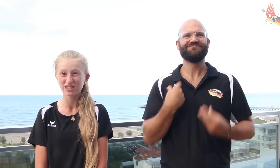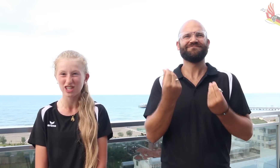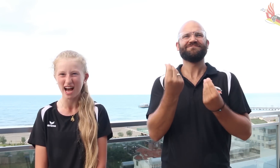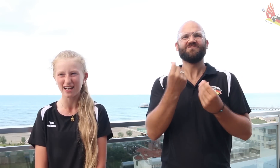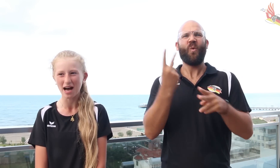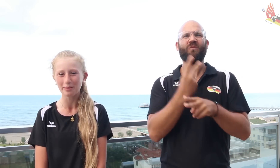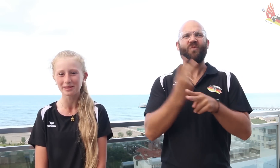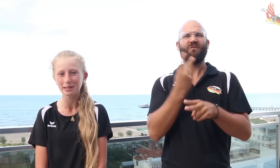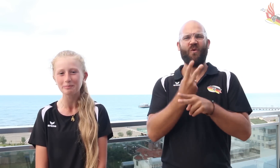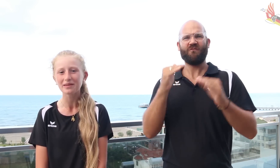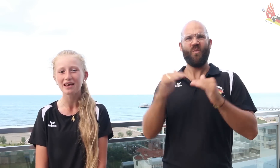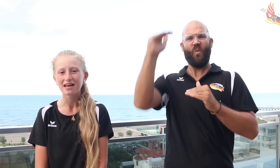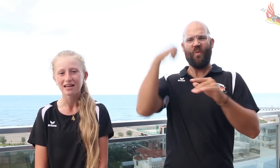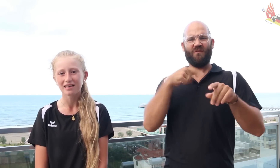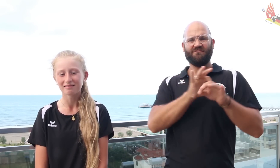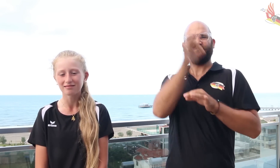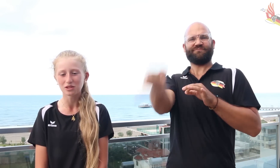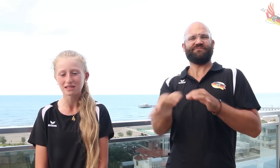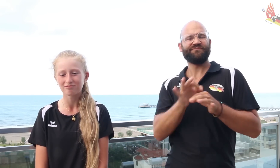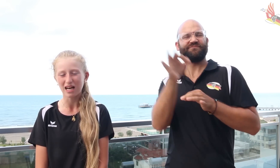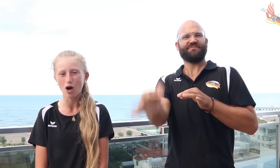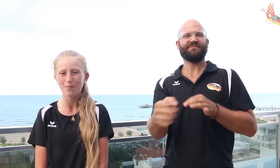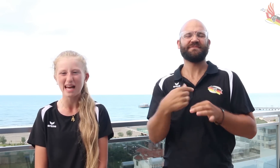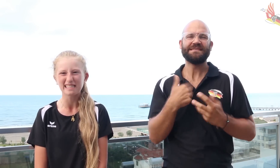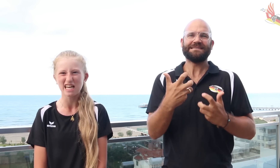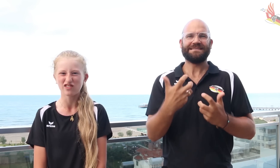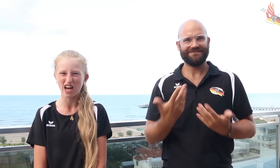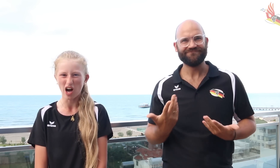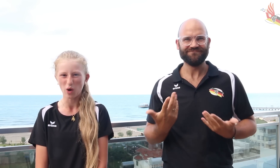geschlagen habe und da kommt man halt sehr schwer raus.